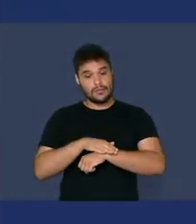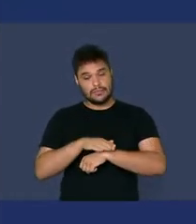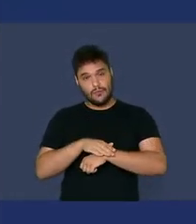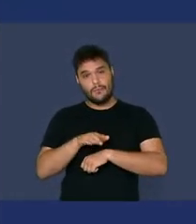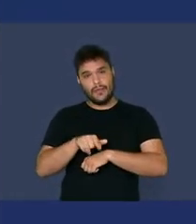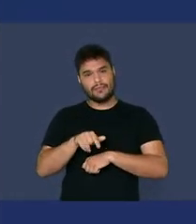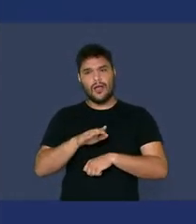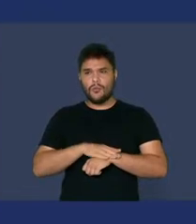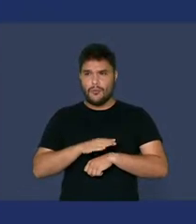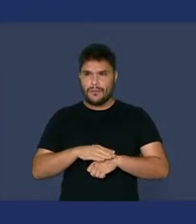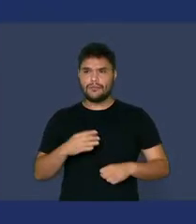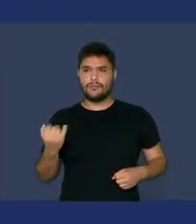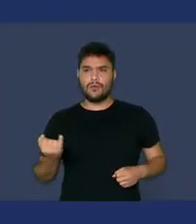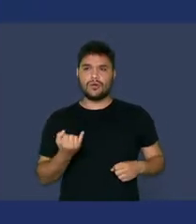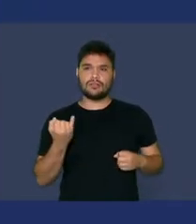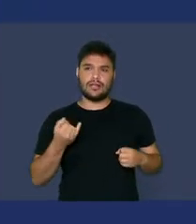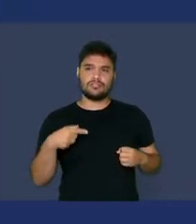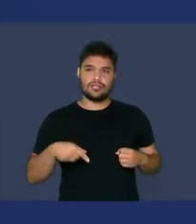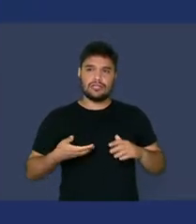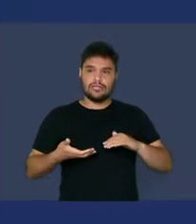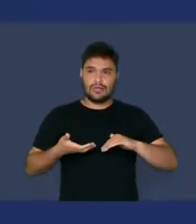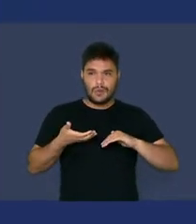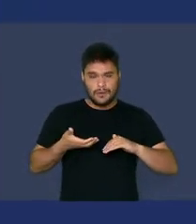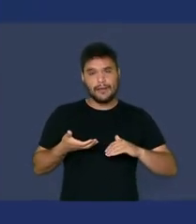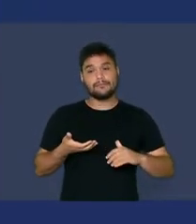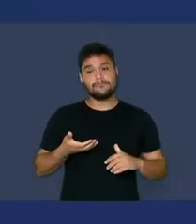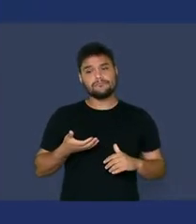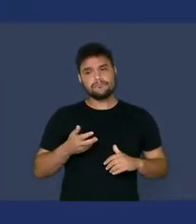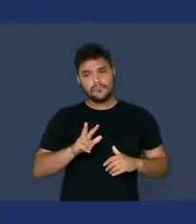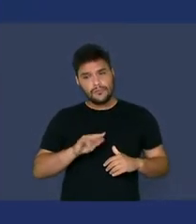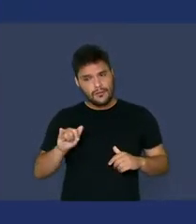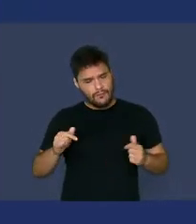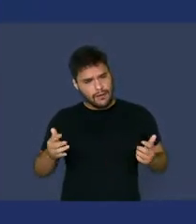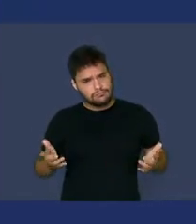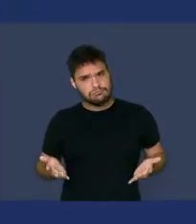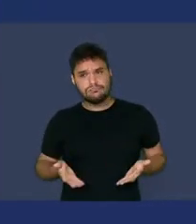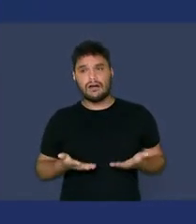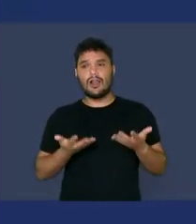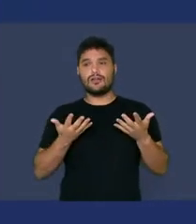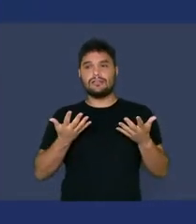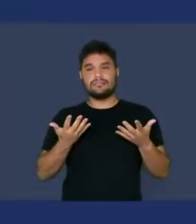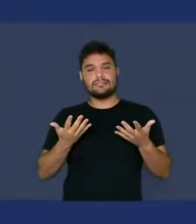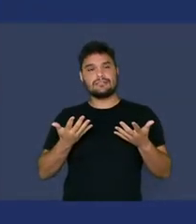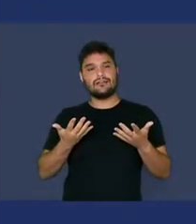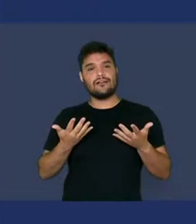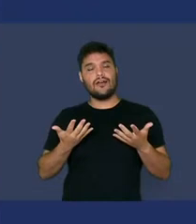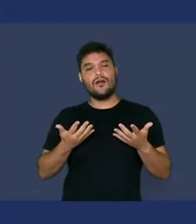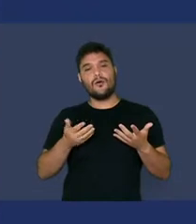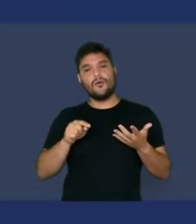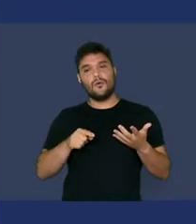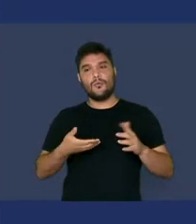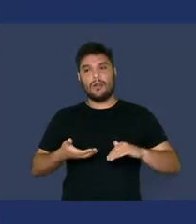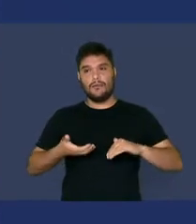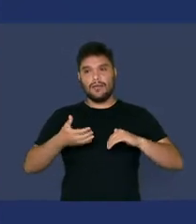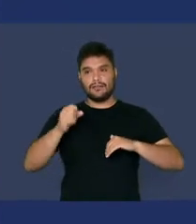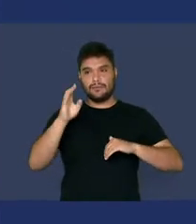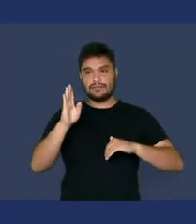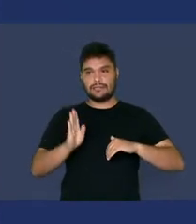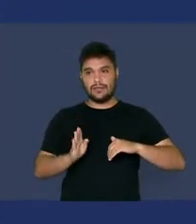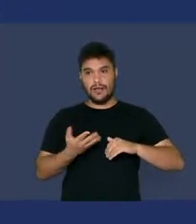SER VOTADO OU NÃO VAI. ESSE MOMENTO, DEPUTADO MARCELO RAMOS, É UM MOMENTO ALTO DO PARLAMENTO E ESSE MOMENTO ENGRANDECE O PARLAMENTO BRASILEIRO PORQUE ESTAMOS